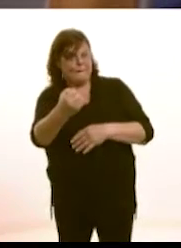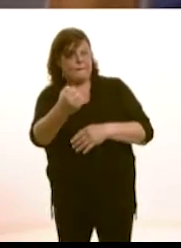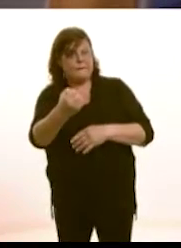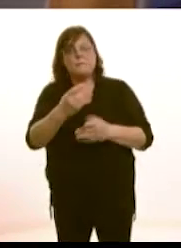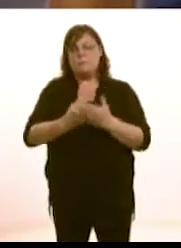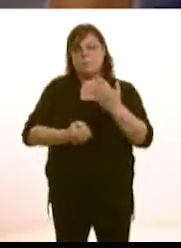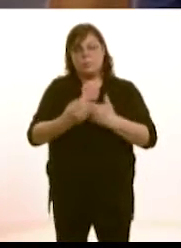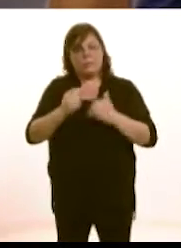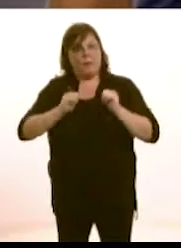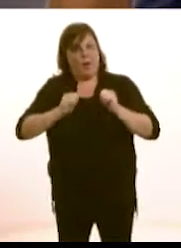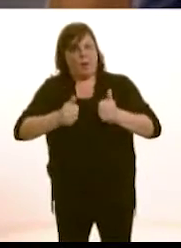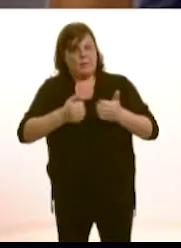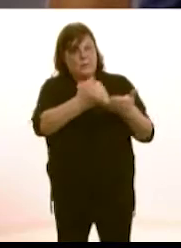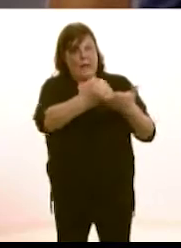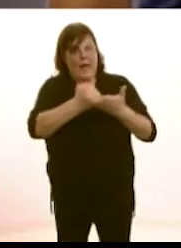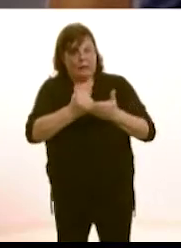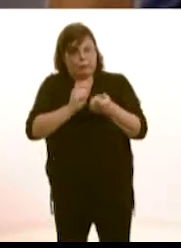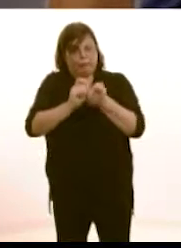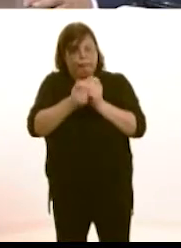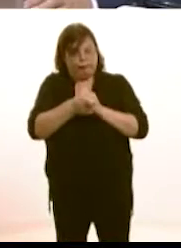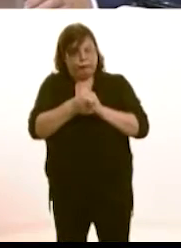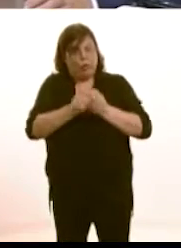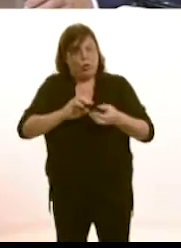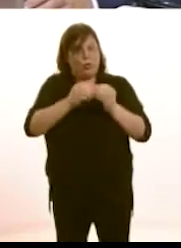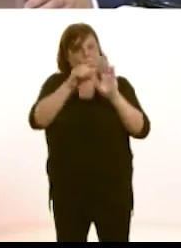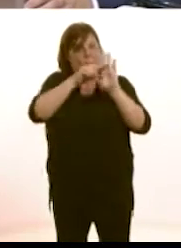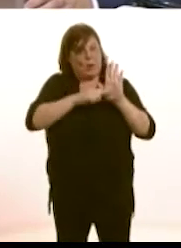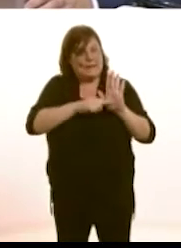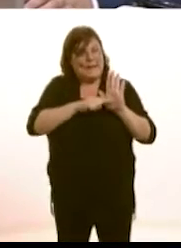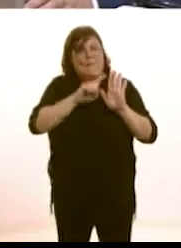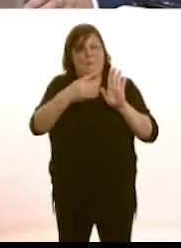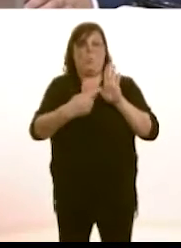ond maeín rhaid cael yr arian er mwyn sicrhau bod hynnyín digwydd.